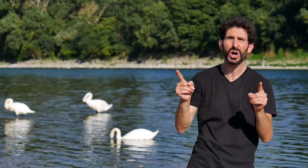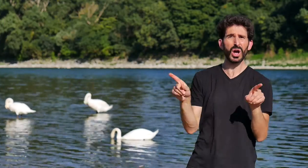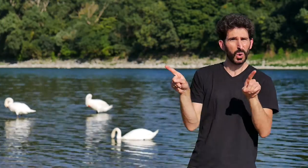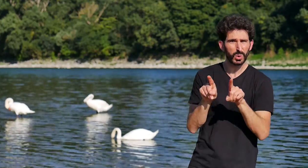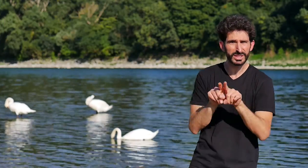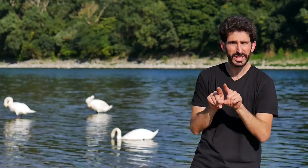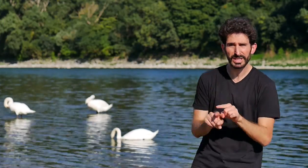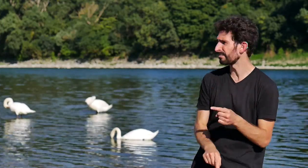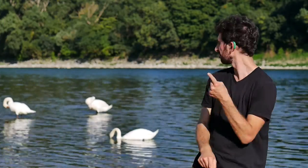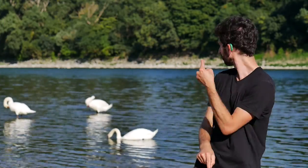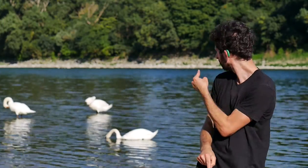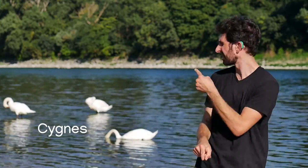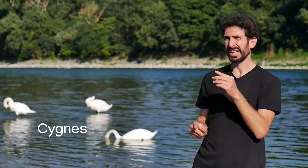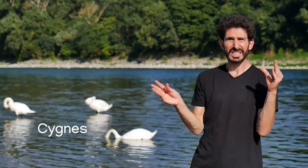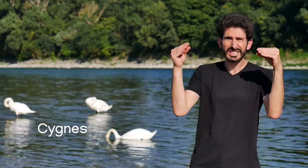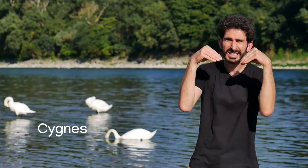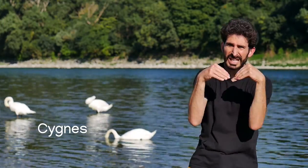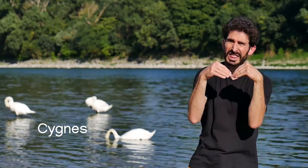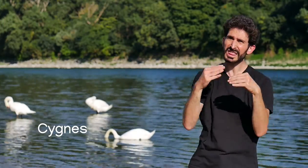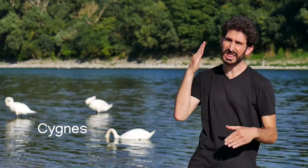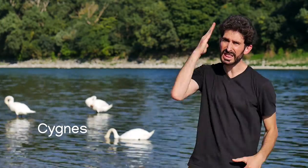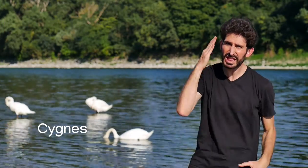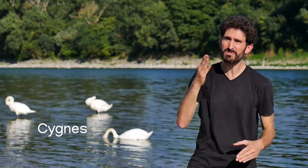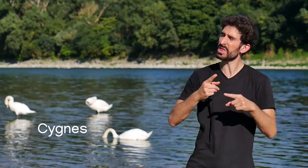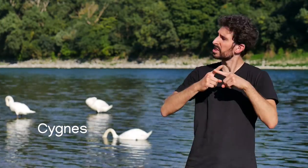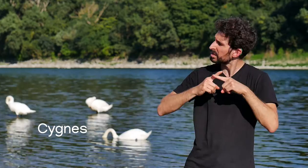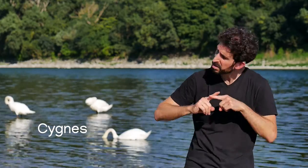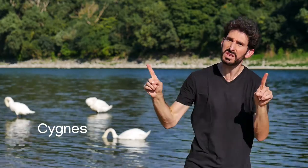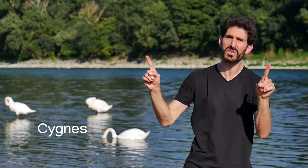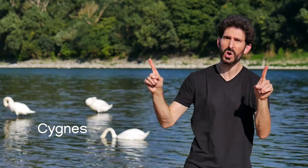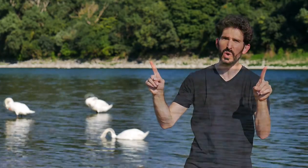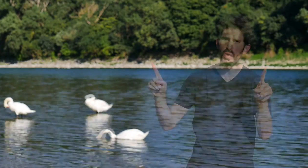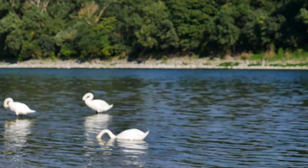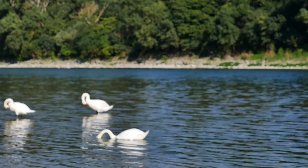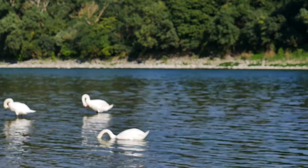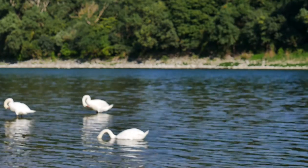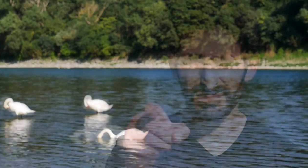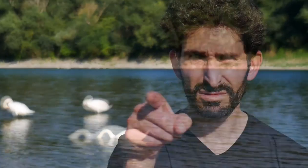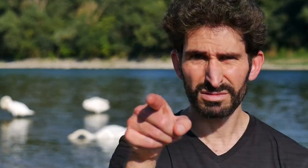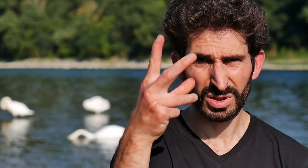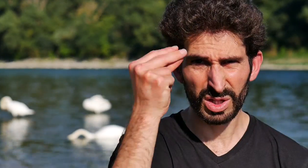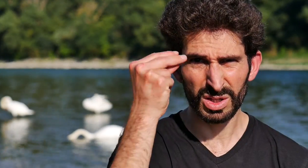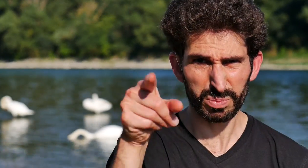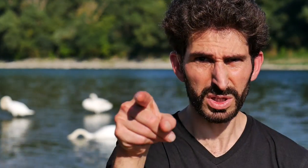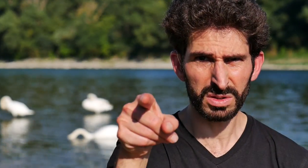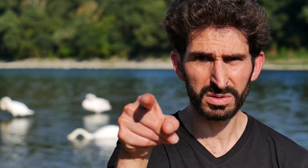Les cygnes aussi sont des animaux différents. T'as compris ?